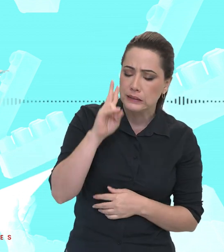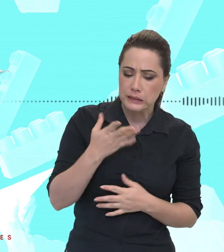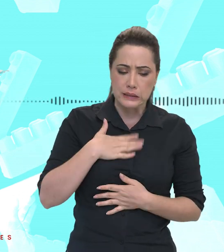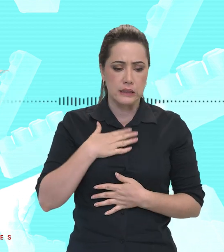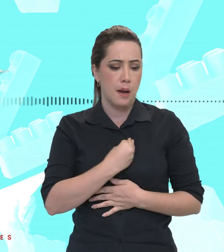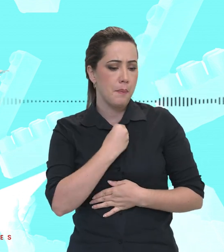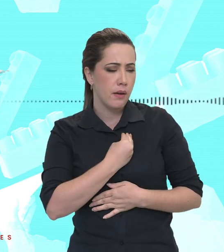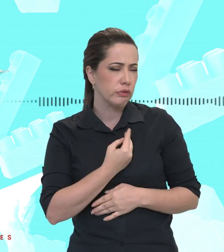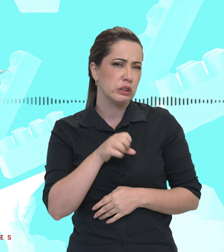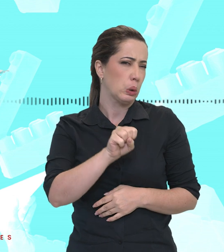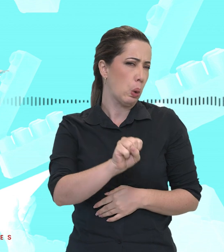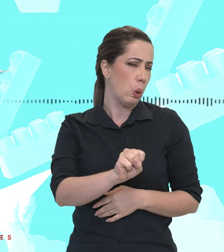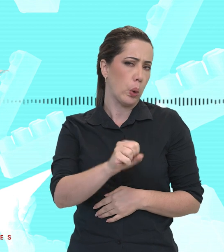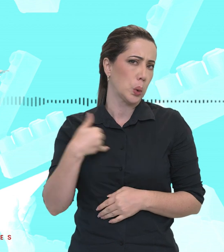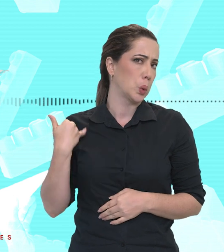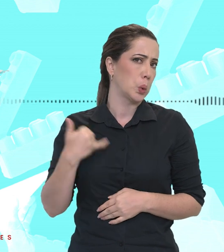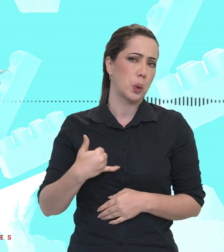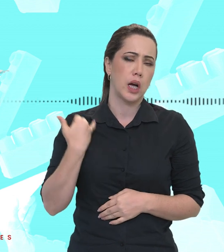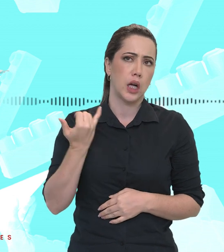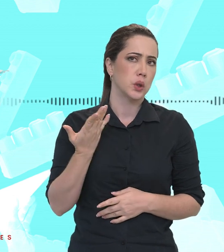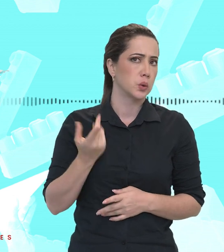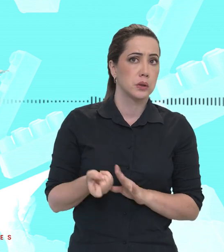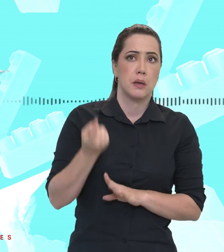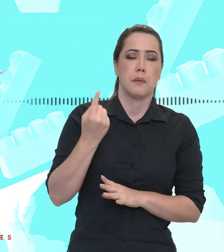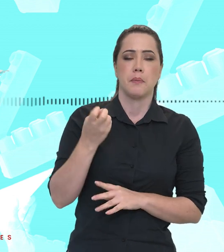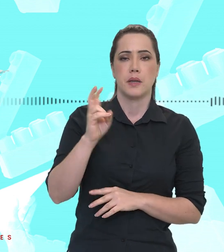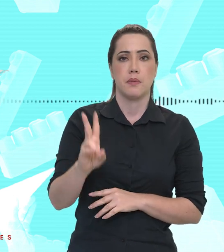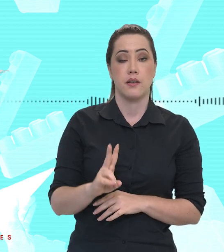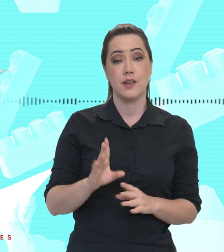primeira vez que surgiu assim, sete, oito anos, e eu fui conseguir o diagnóstico agora